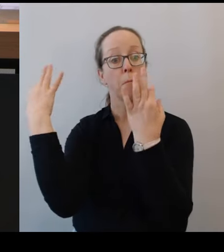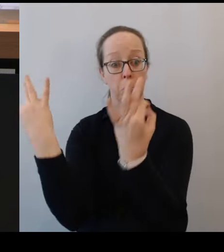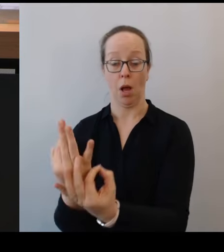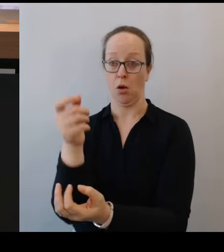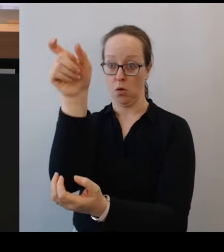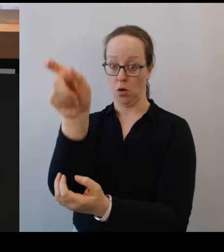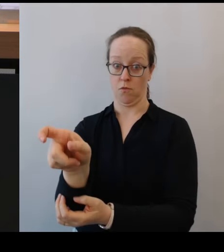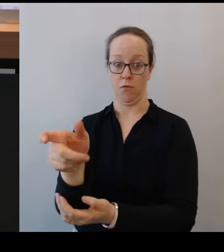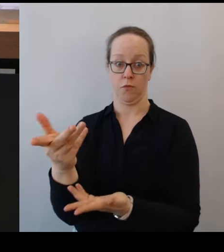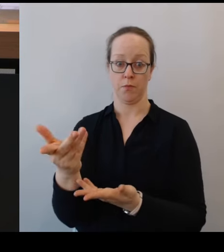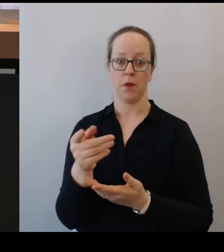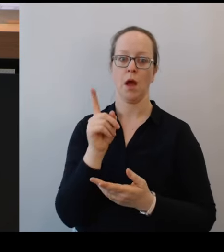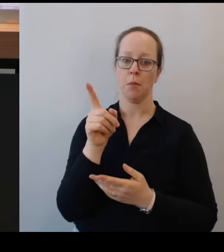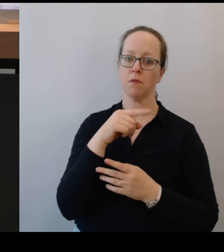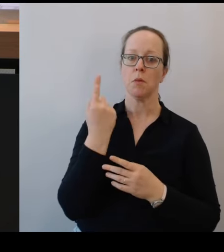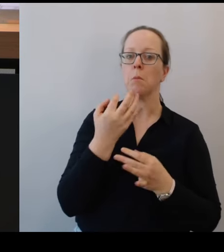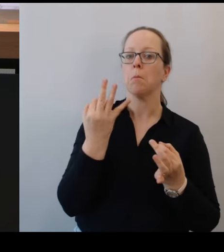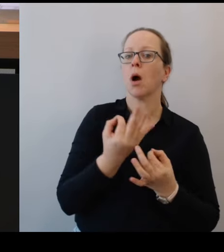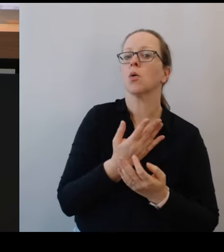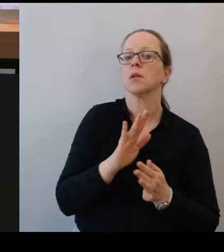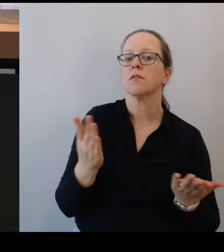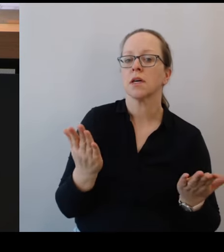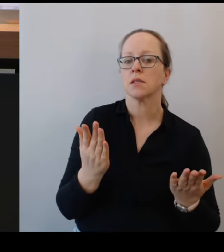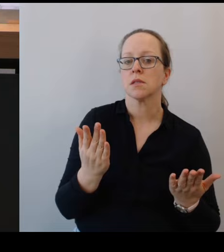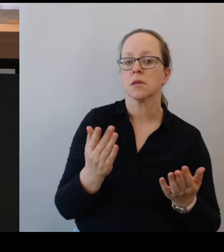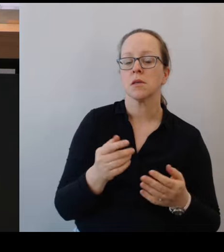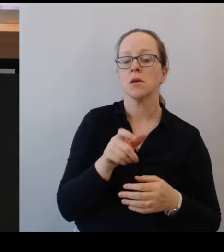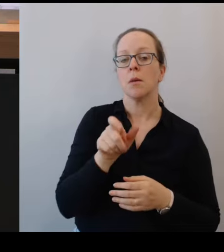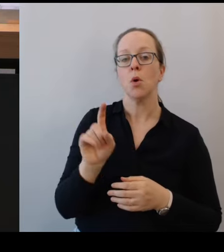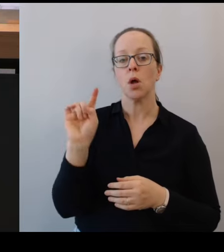von Beruflichem nicht trennen kann. Vielen Dank. (Beifall)